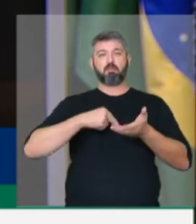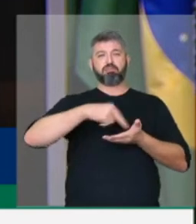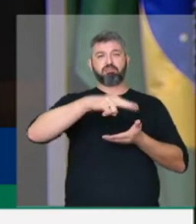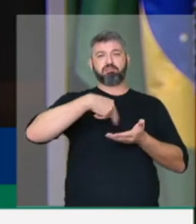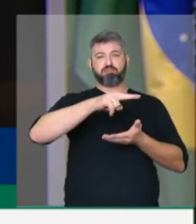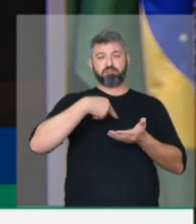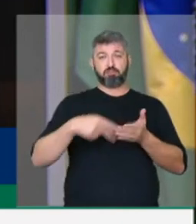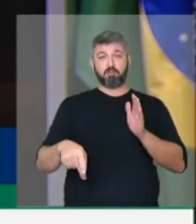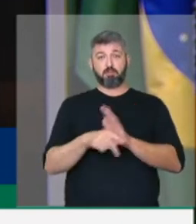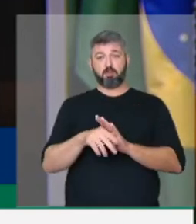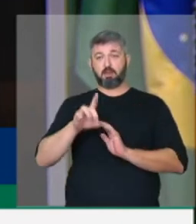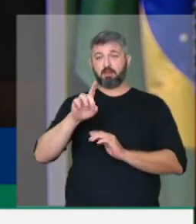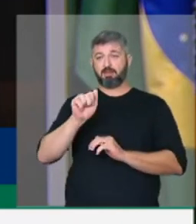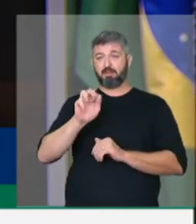ES. HÁ TAMBÉM E-MAILS DA EMPRESA CONVIDANDO UMA OUTRA